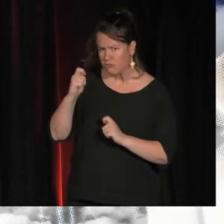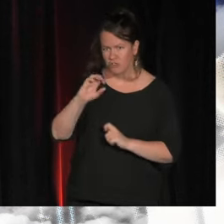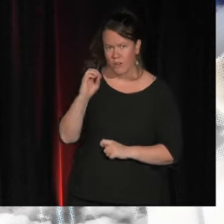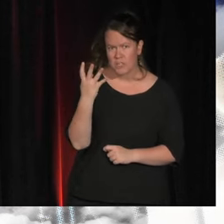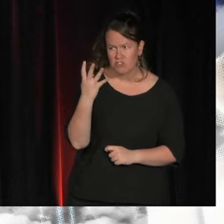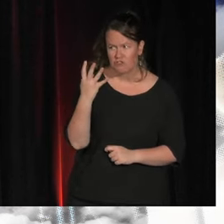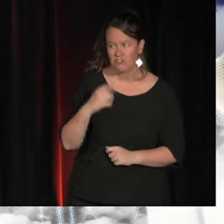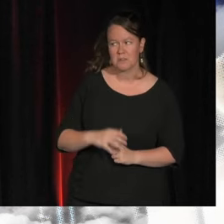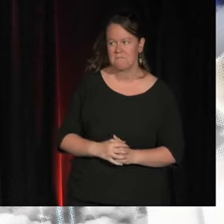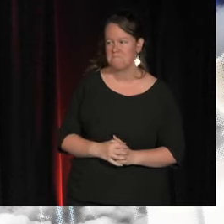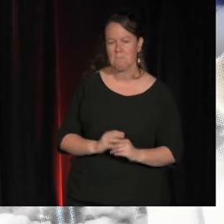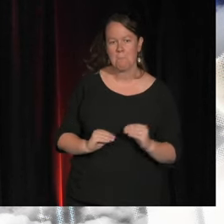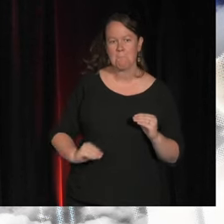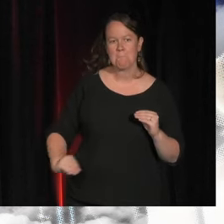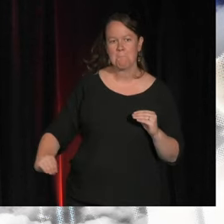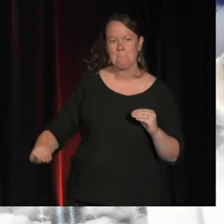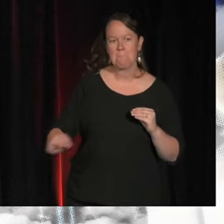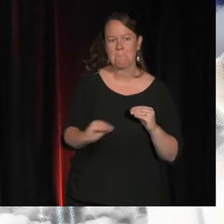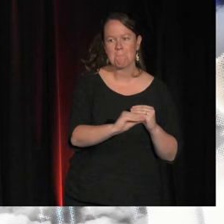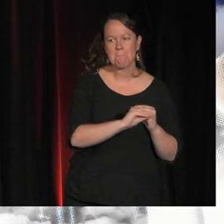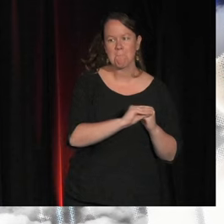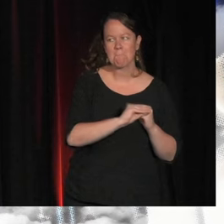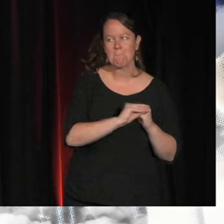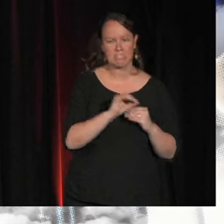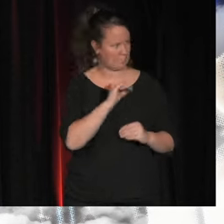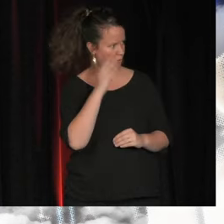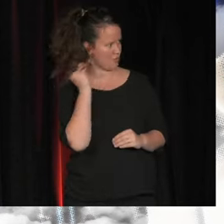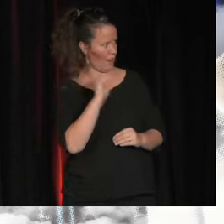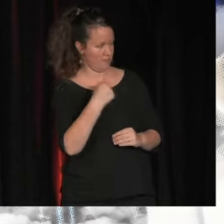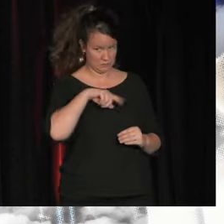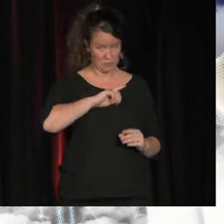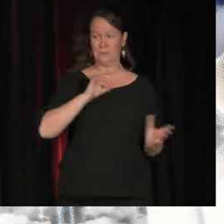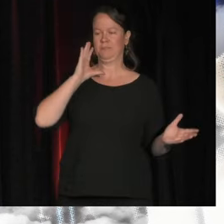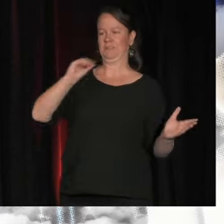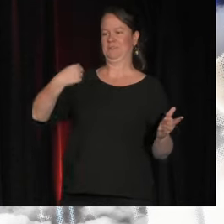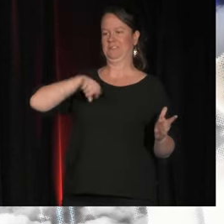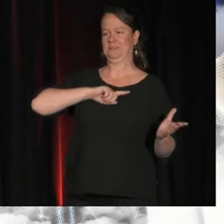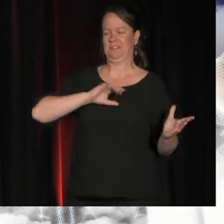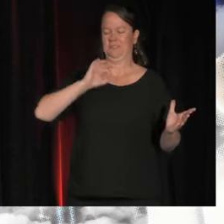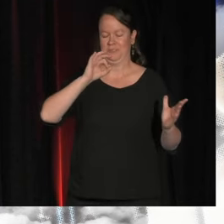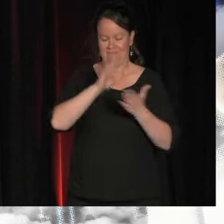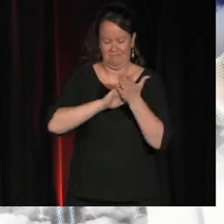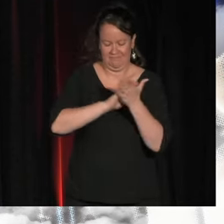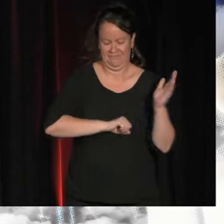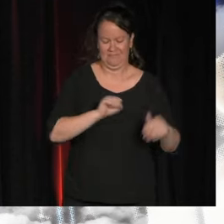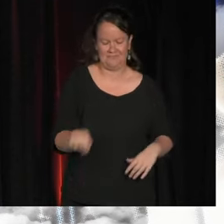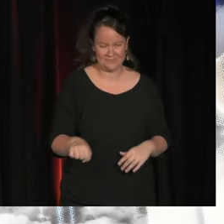C'est bien ce qui me semblait. C'est qui, , c'est le public ? Non, c'est vous. C'était vous. Je parlais de nous, effectivement. Non.